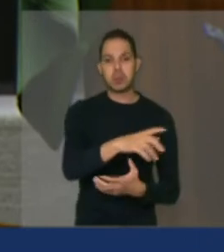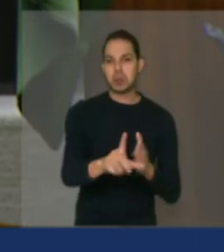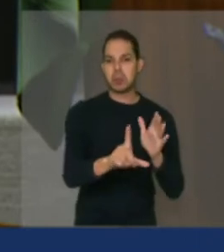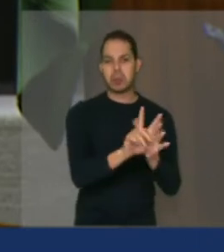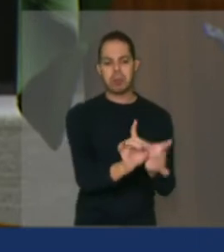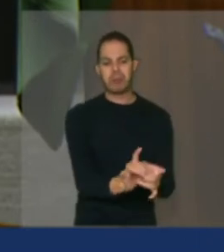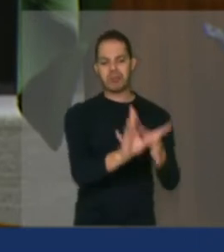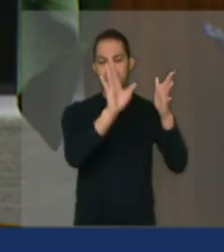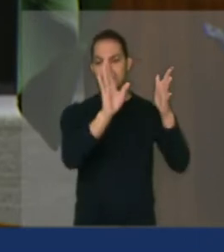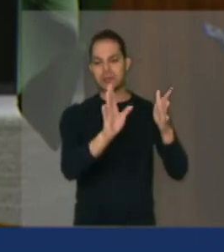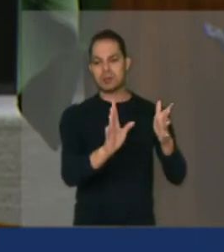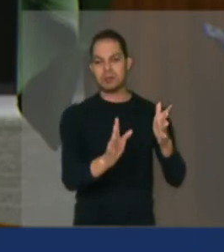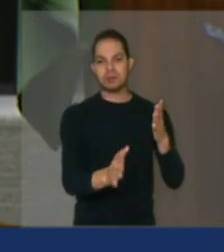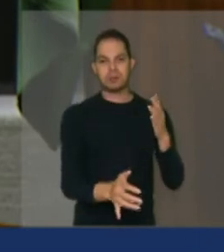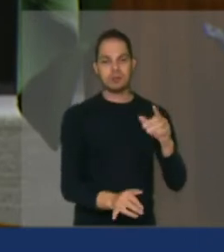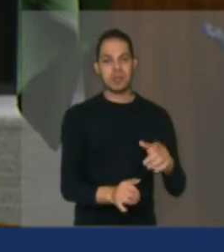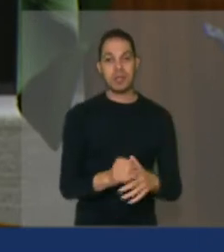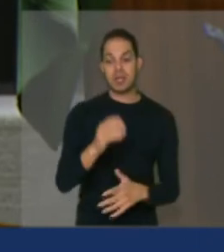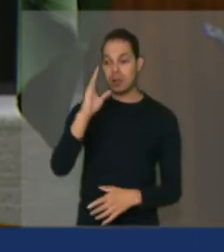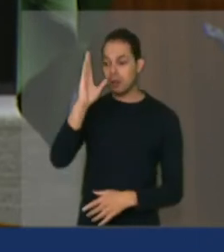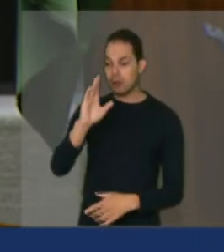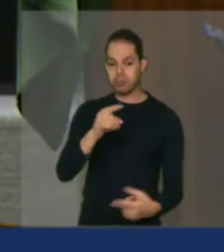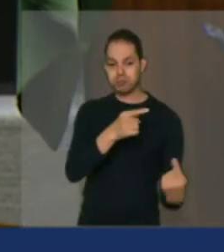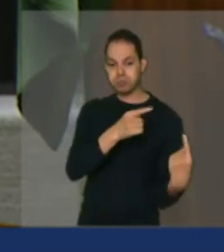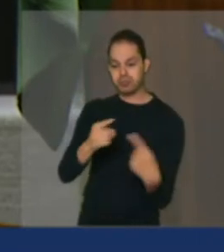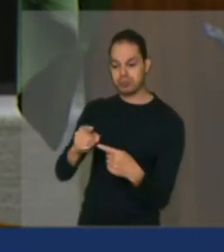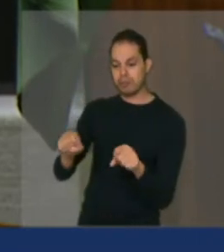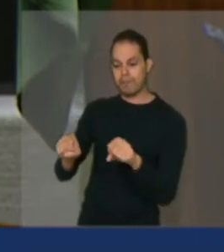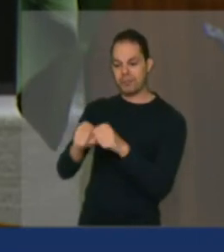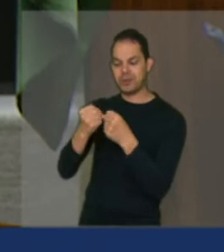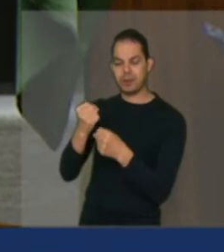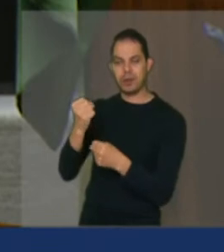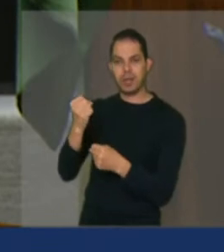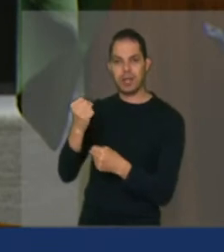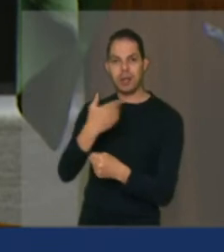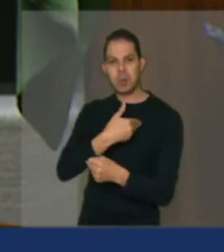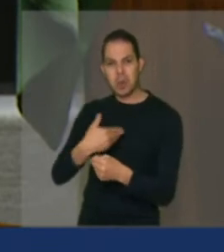E A BOIADA PASSA DESMONTANDO O ESTADO BRASILEIRO, DESMONTANDO O TRIPÉQUE, NO MUNDO INTEIRO, DEPUTADO ROGÉRIO, NO MUNDO